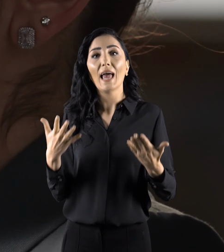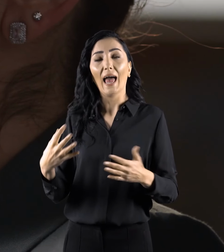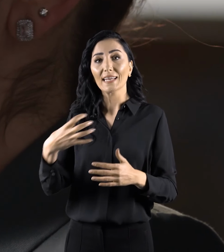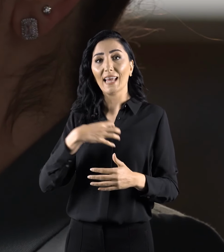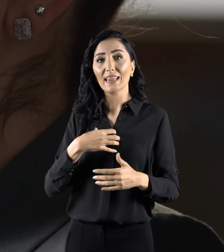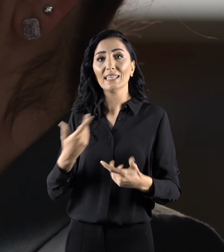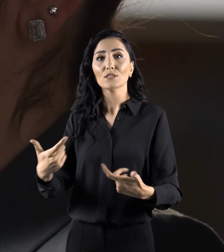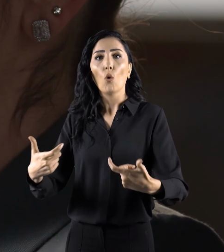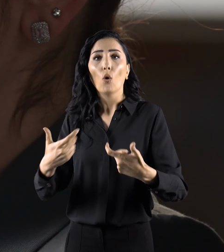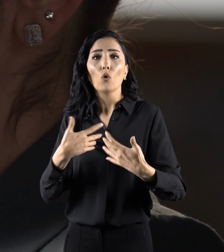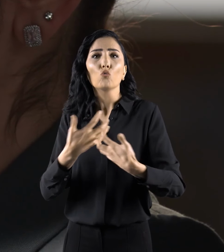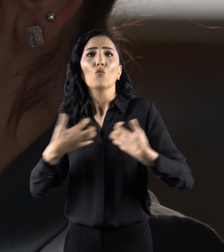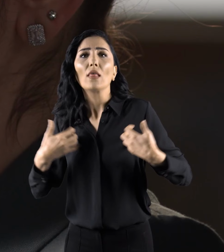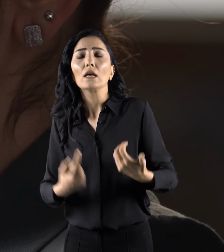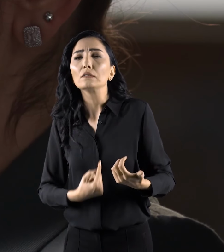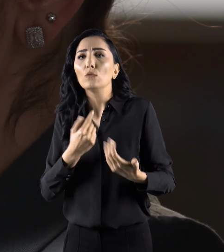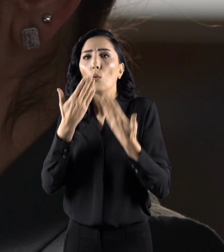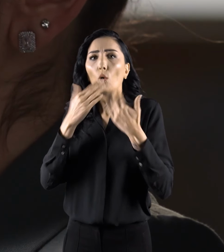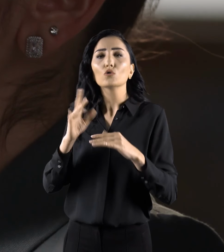Eğer hala kendimizi güvende hissetmiyorsak